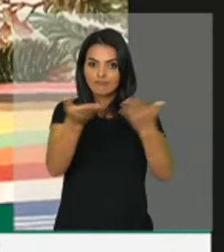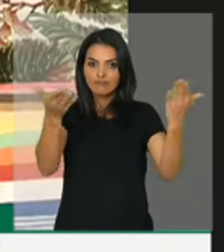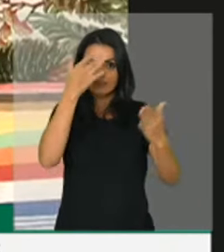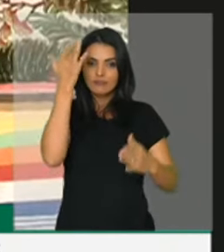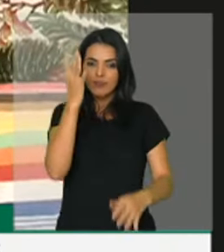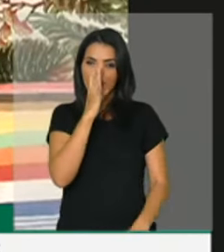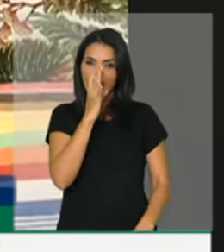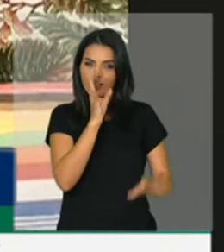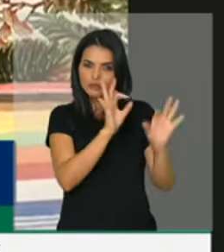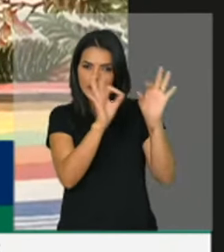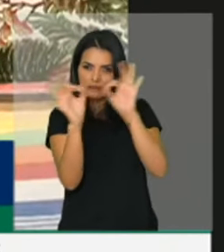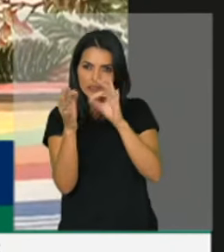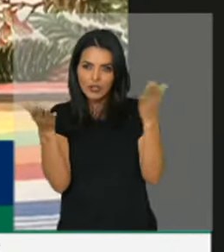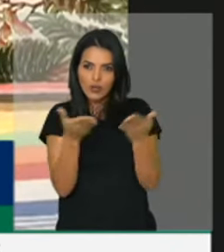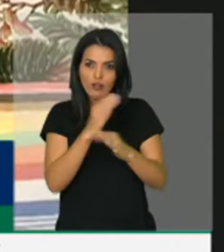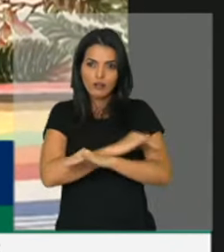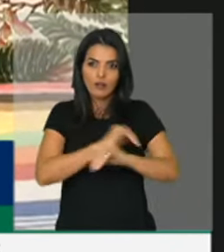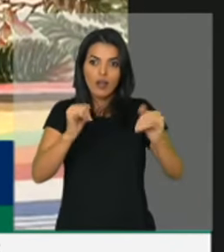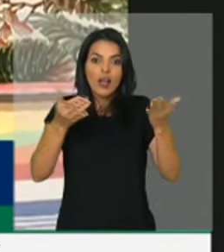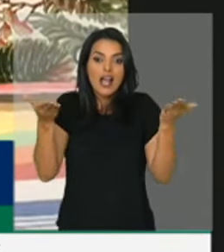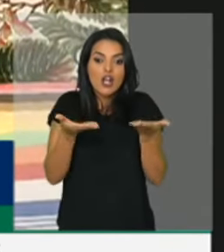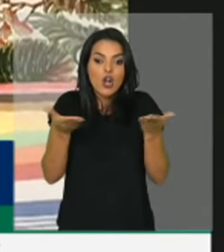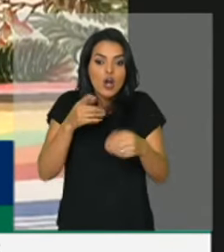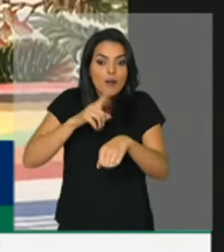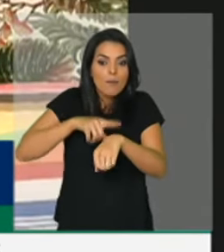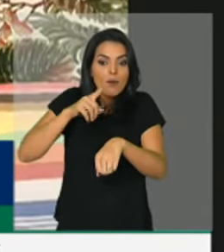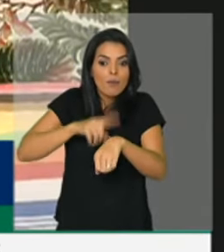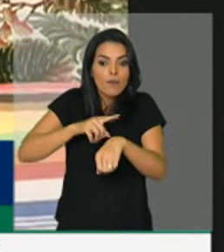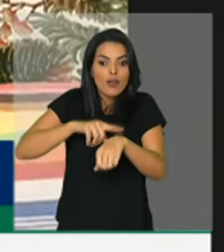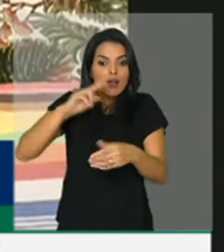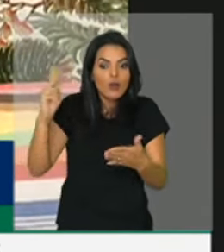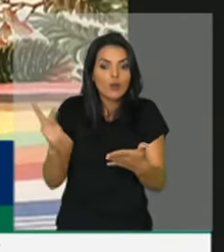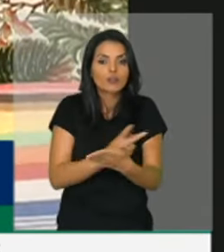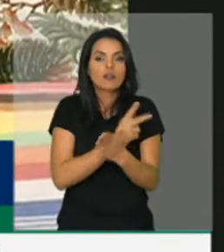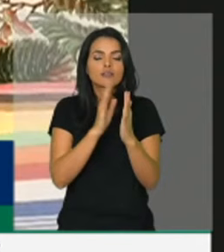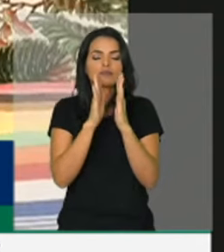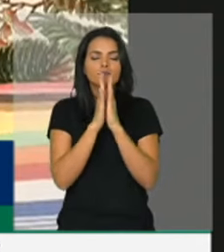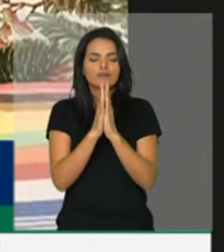MOMENTO ACONTECE UMA VIGÍLIA VIRTUAL QUE SERIA O VELÓRIO VIRTUAL DO NOSSO AMIGO,